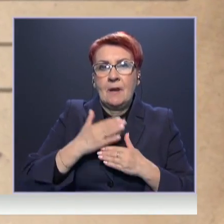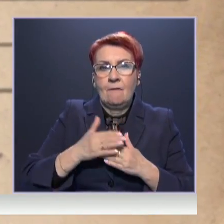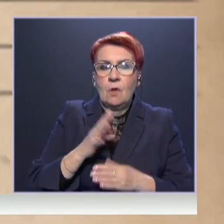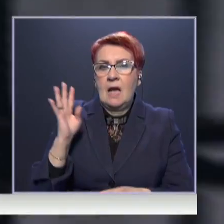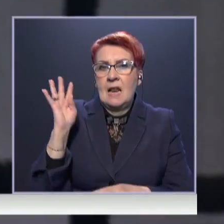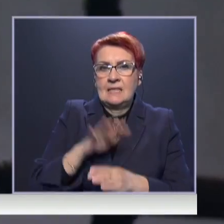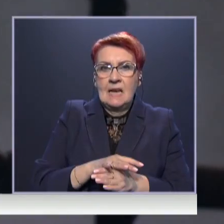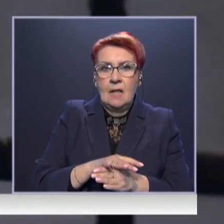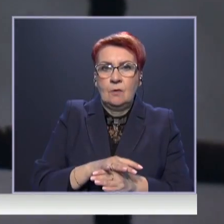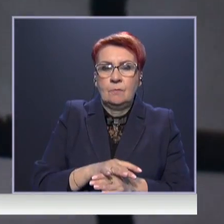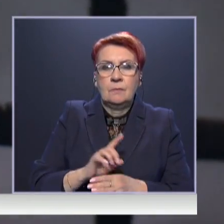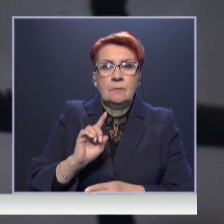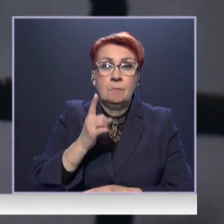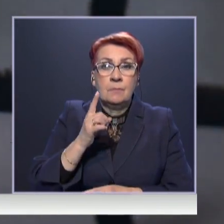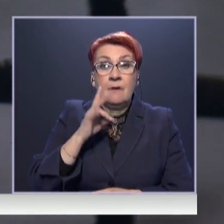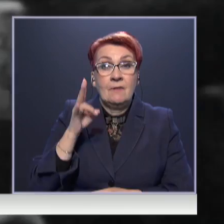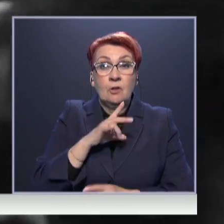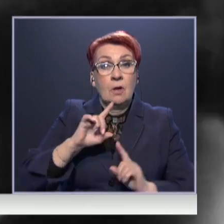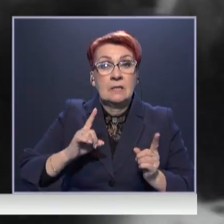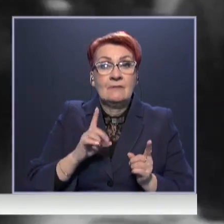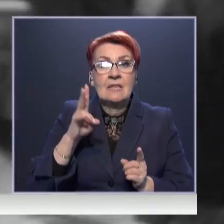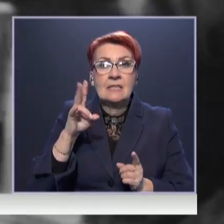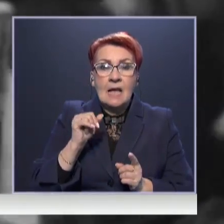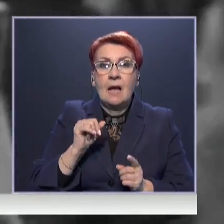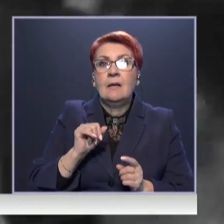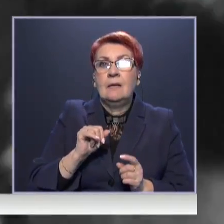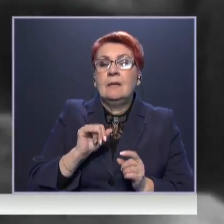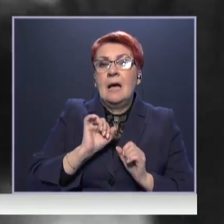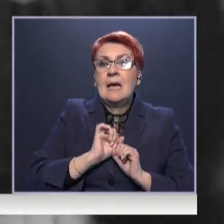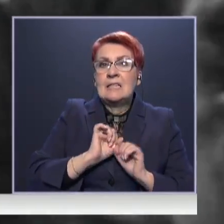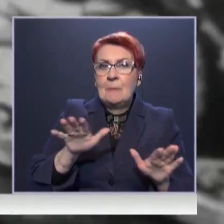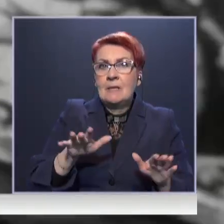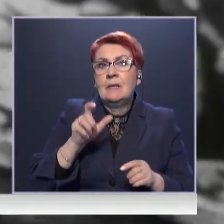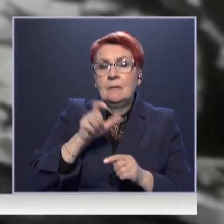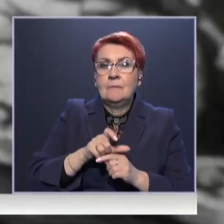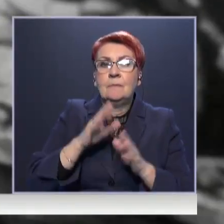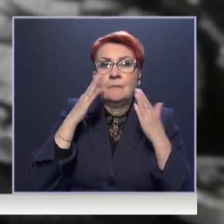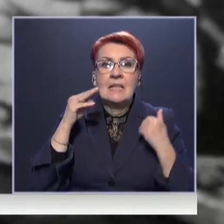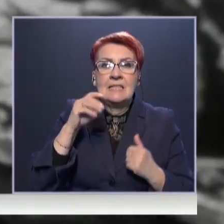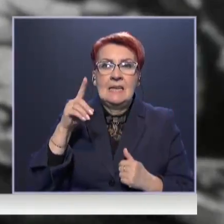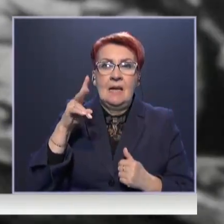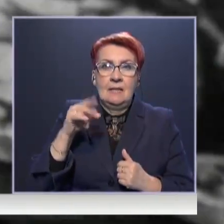впервые владыку арестовали За распространение послания патриарха Тихона из-за сопротивления изъятию